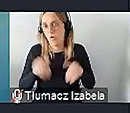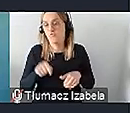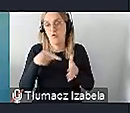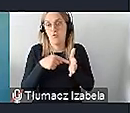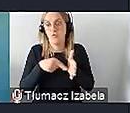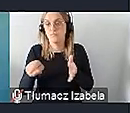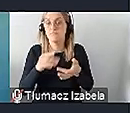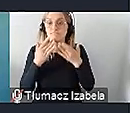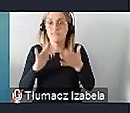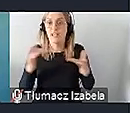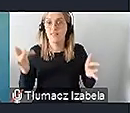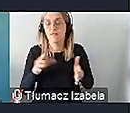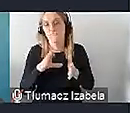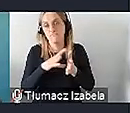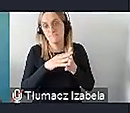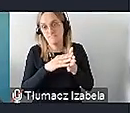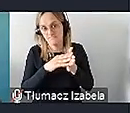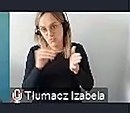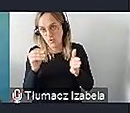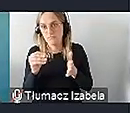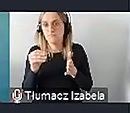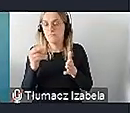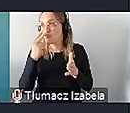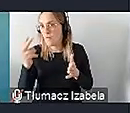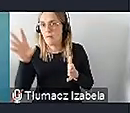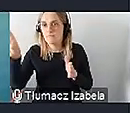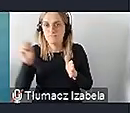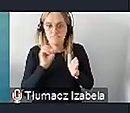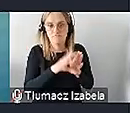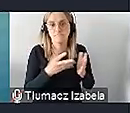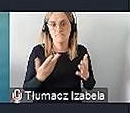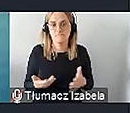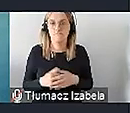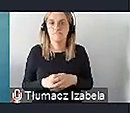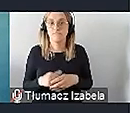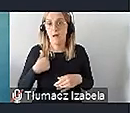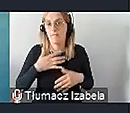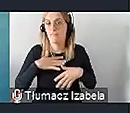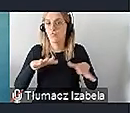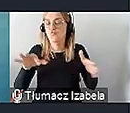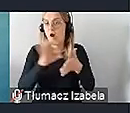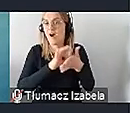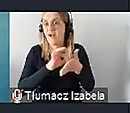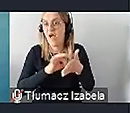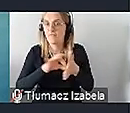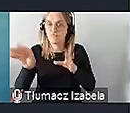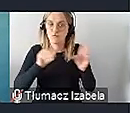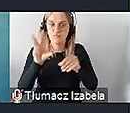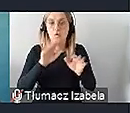I albo sobie go ściągnąć do prezentacji... Ja dużo grafik mam z tej strony. One są na otwartej licencji.